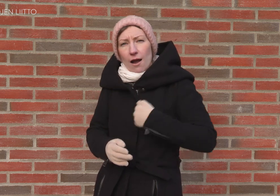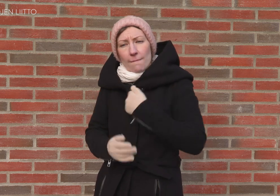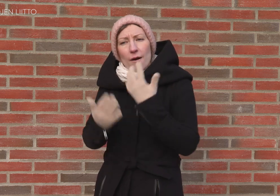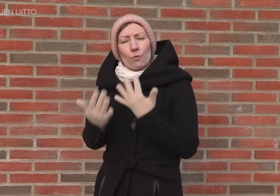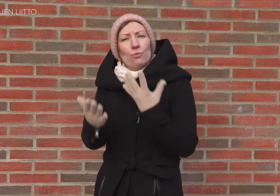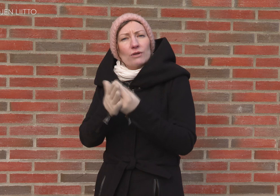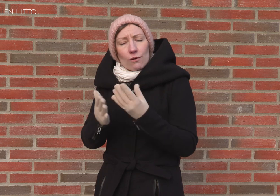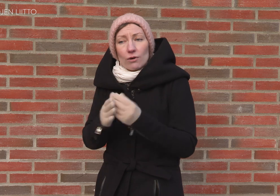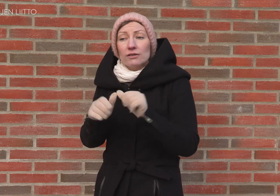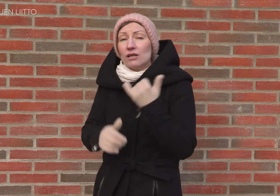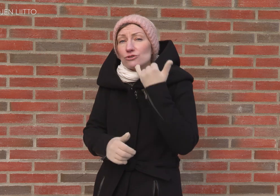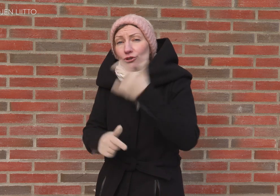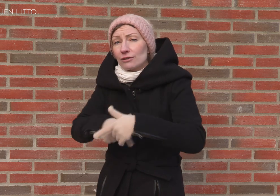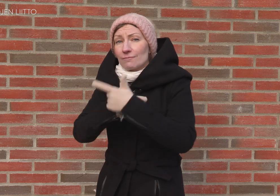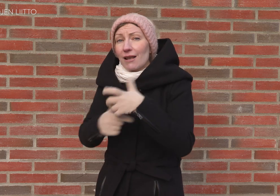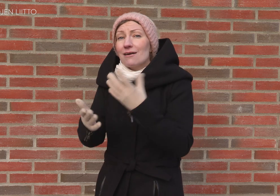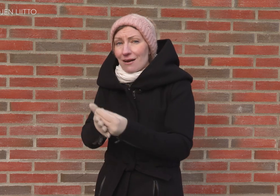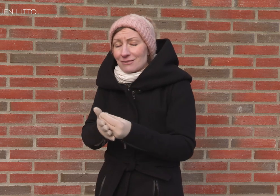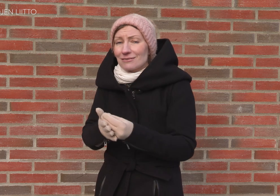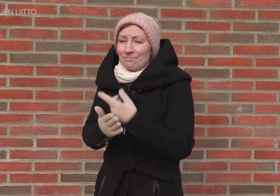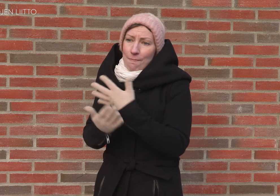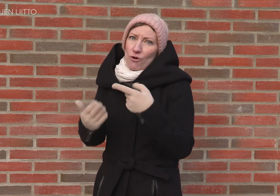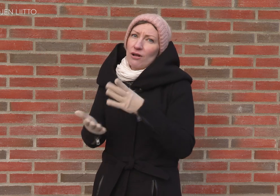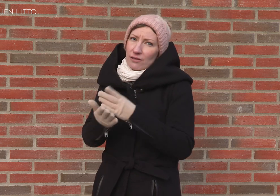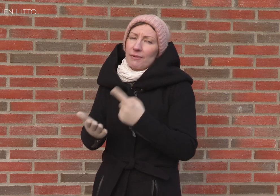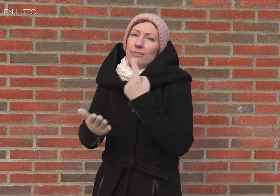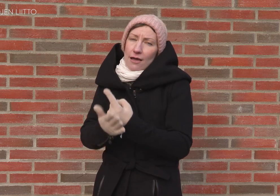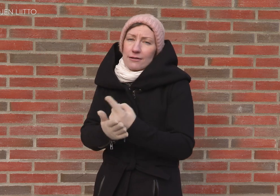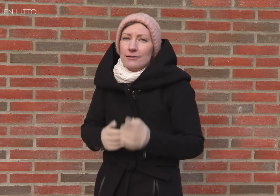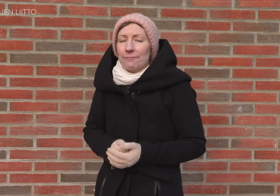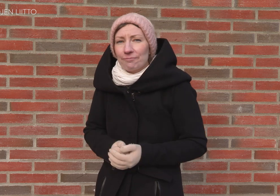kaipaaville ihmisille mahdollisuuden ottaa häneen yhteyttä kuvapuhelun kautta. Nämä ovat tärkeitä asioita.